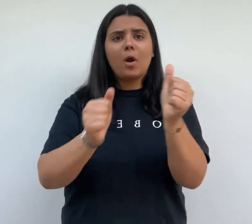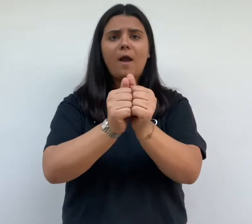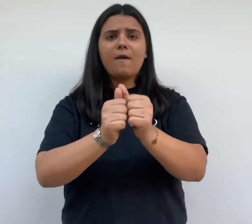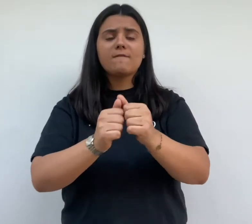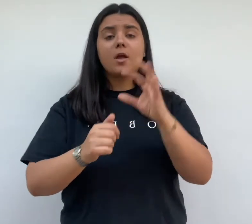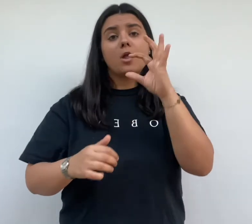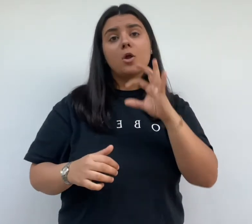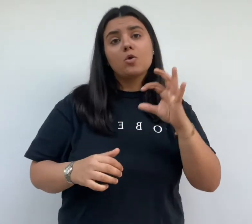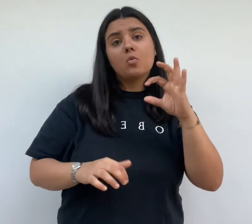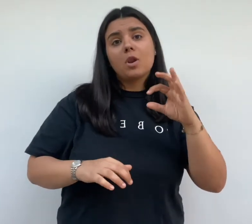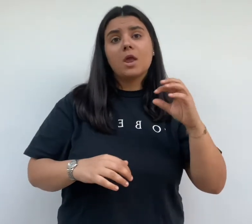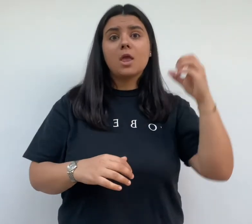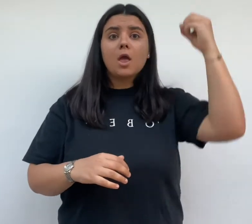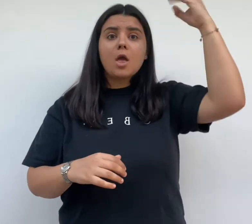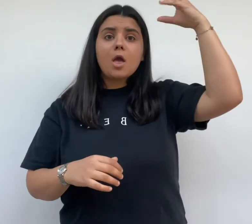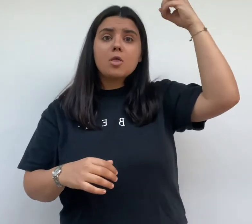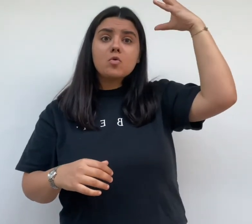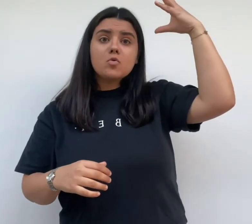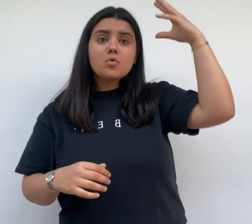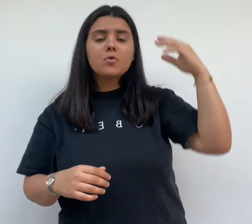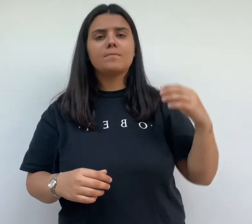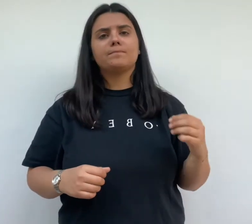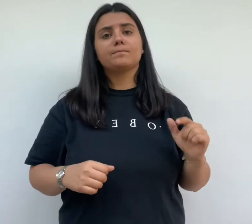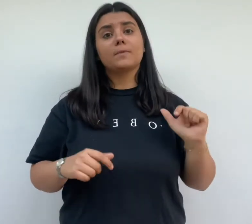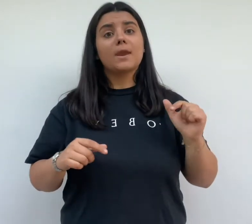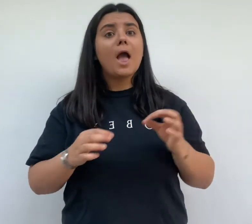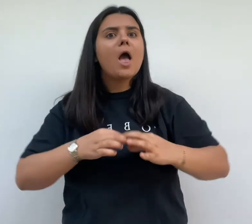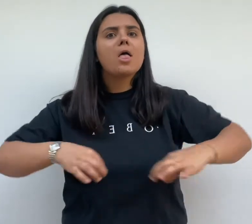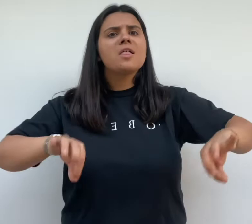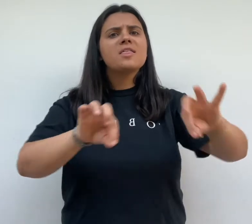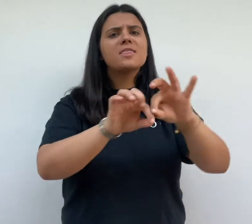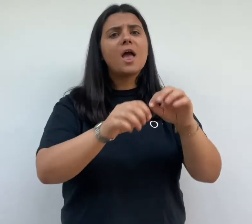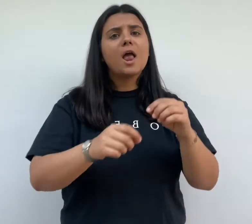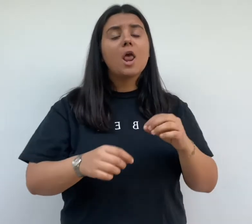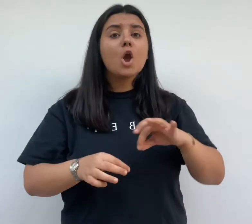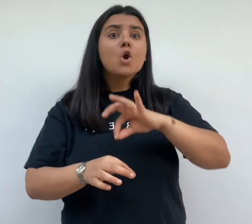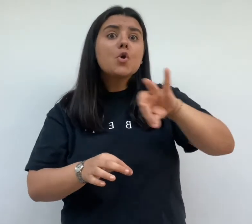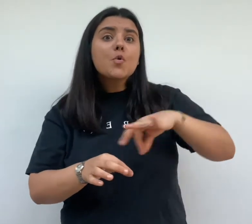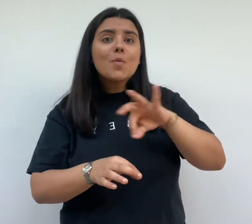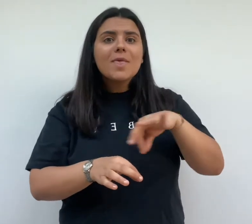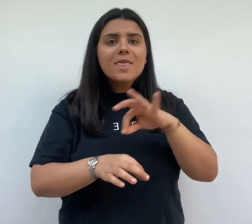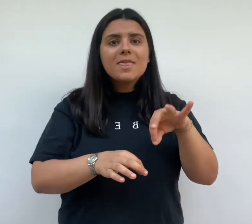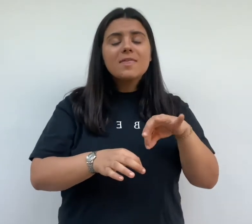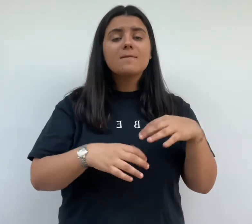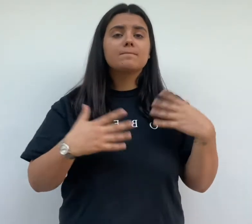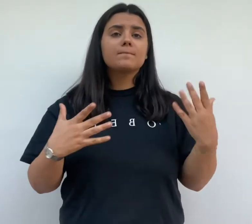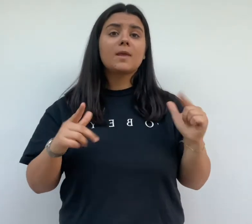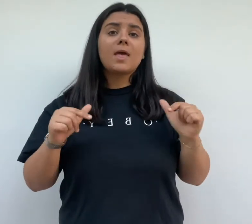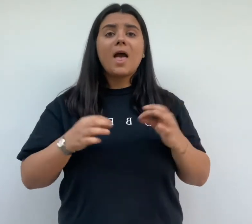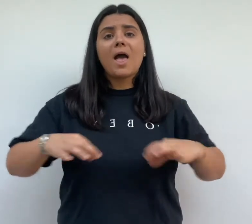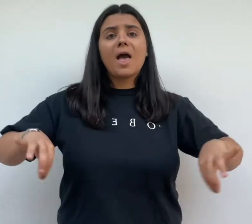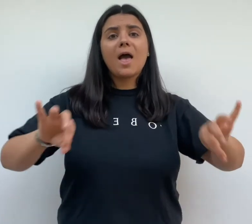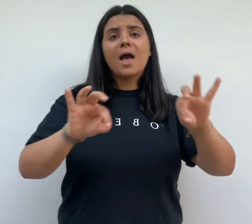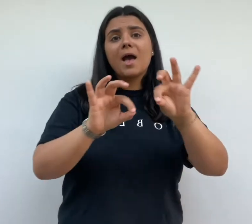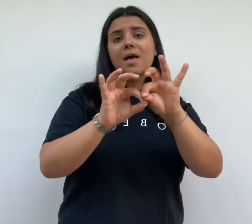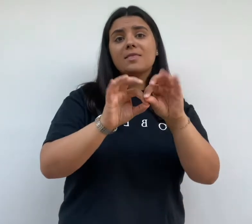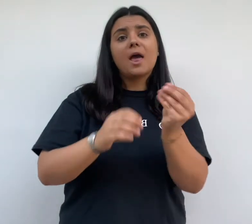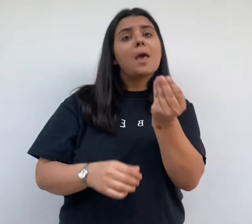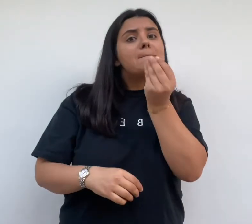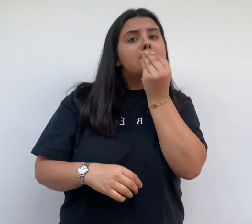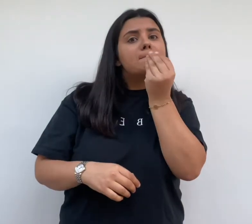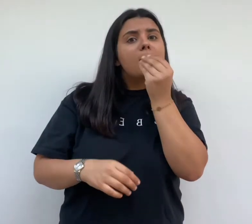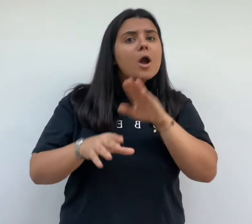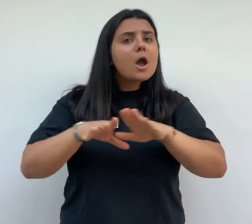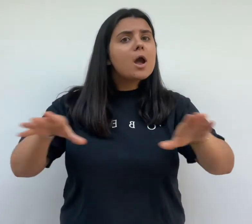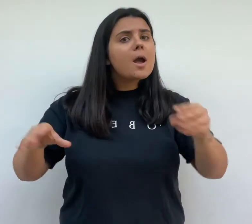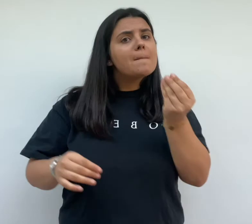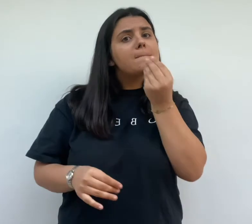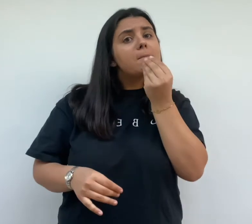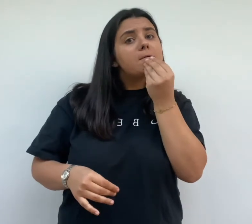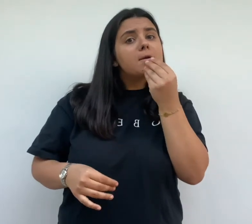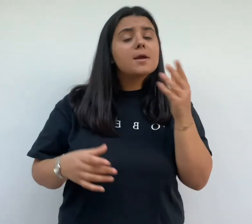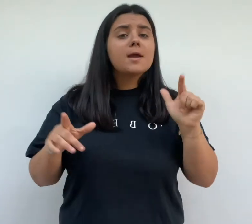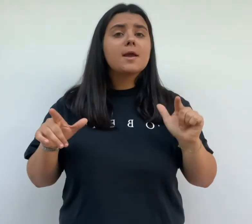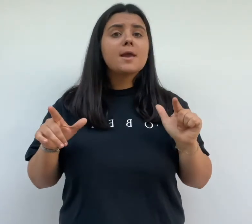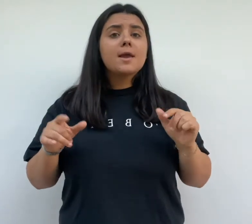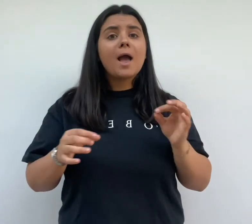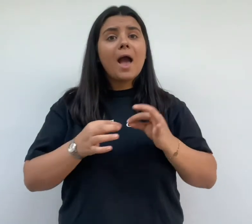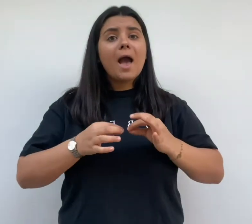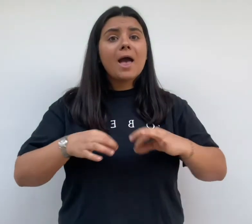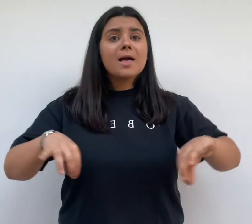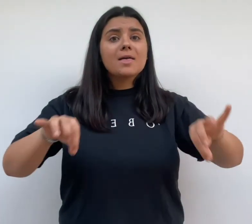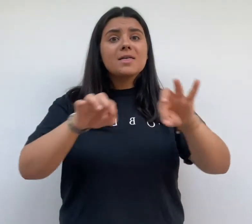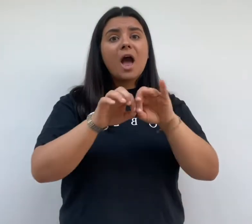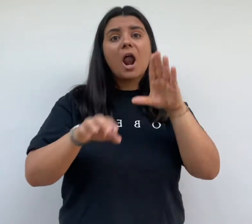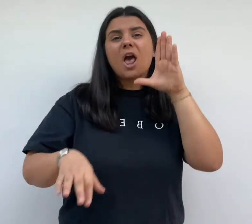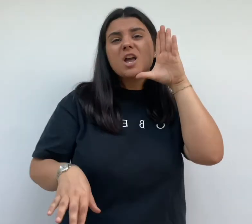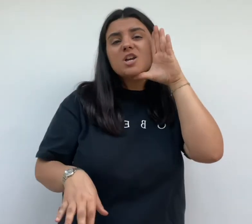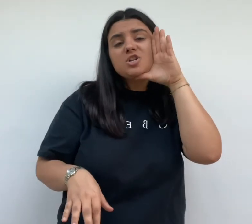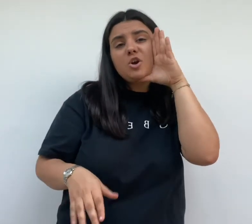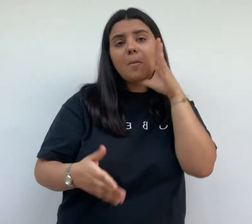la cuisine la salle à manger et encore les chambres séparées